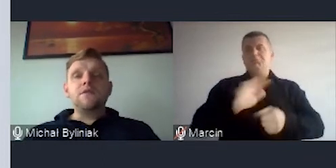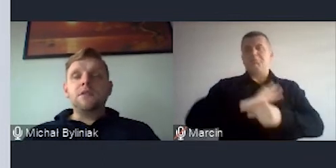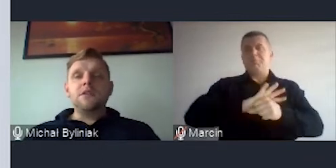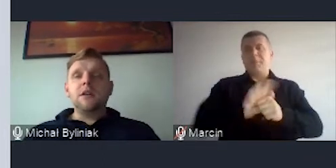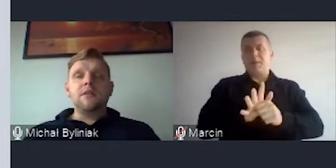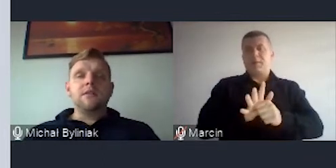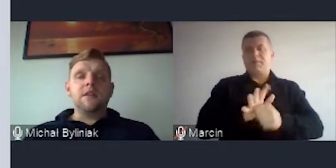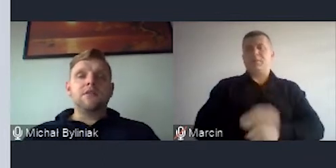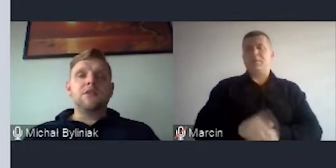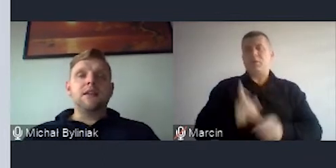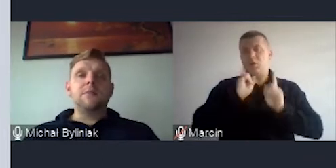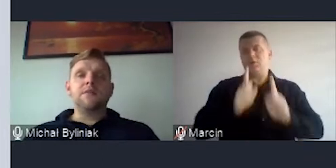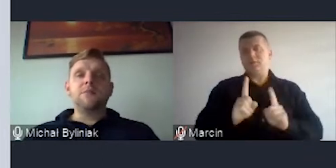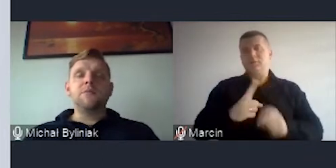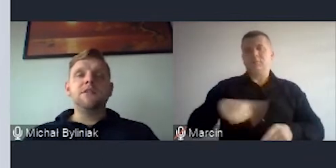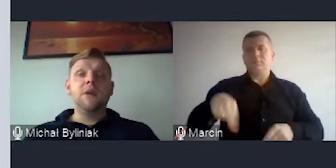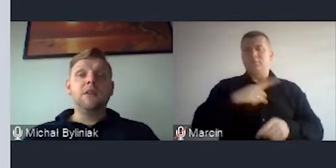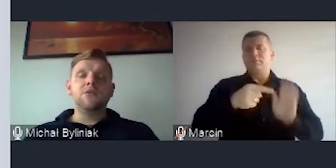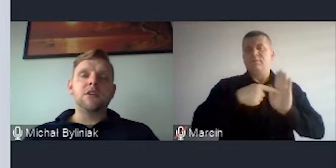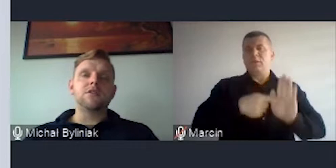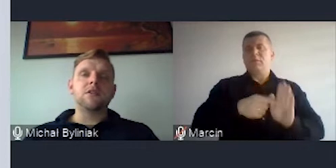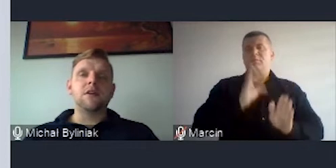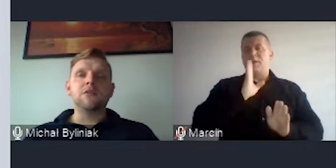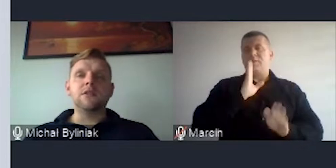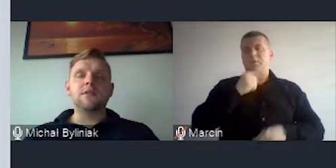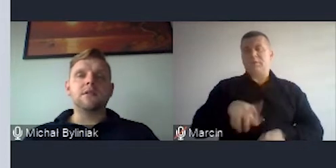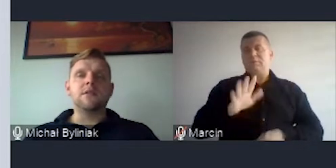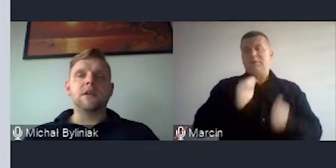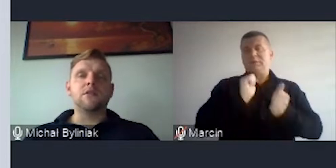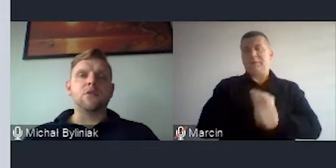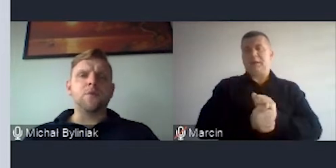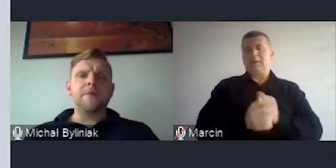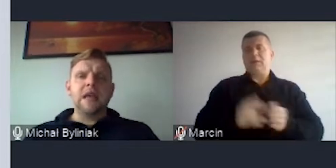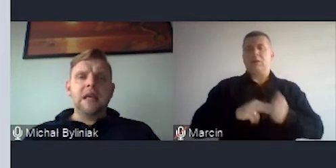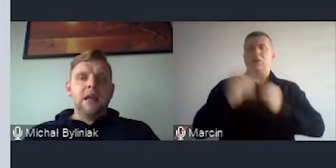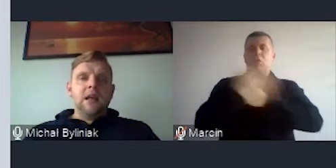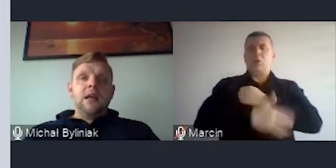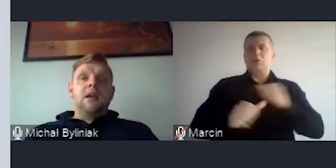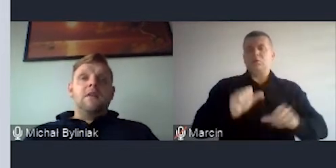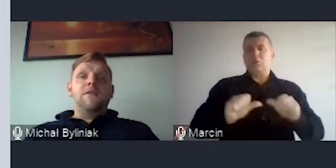Oczywiście te wytyczne najprawdopodobniej zmienią się na koniec tego roku.